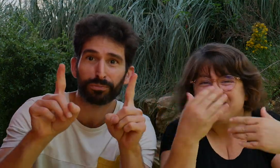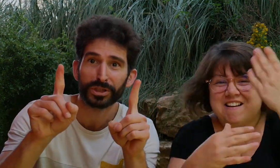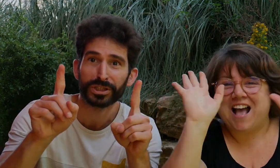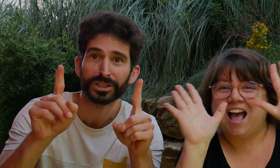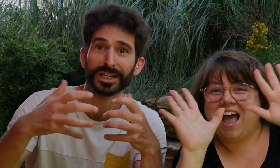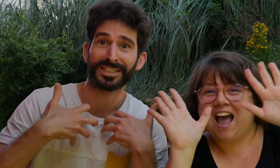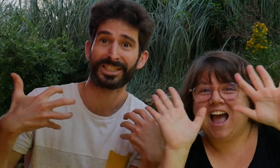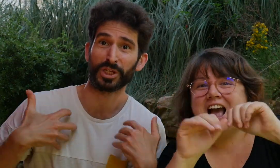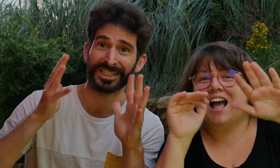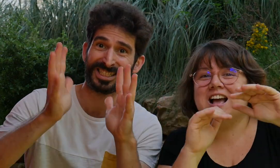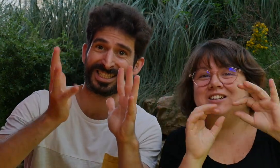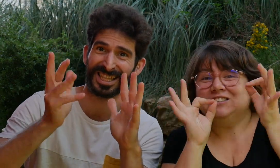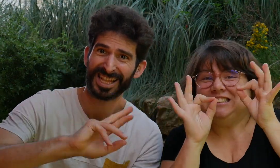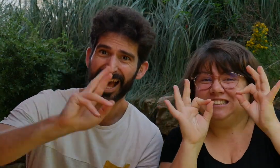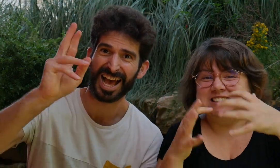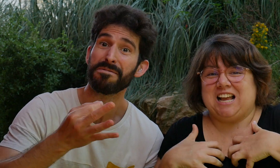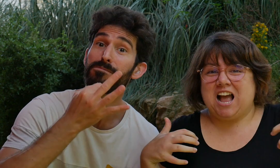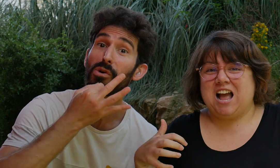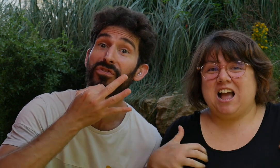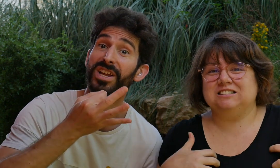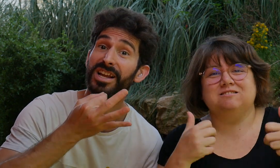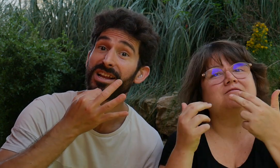En plus, science et LSF, c'est rare, profite-en !